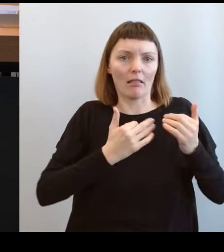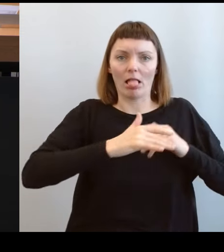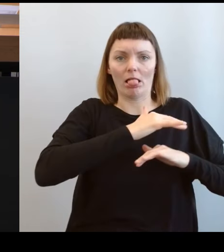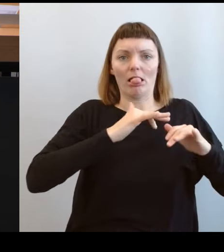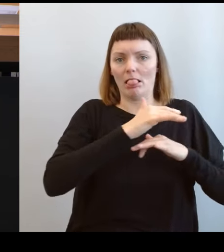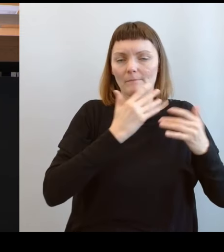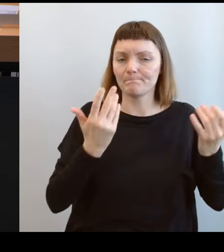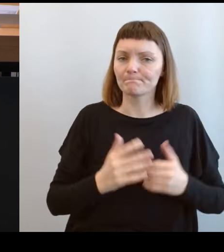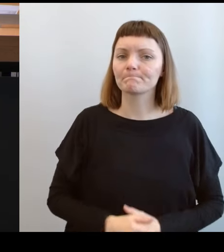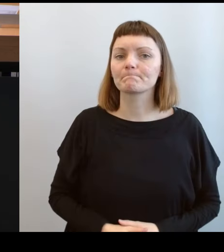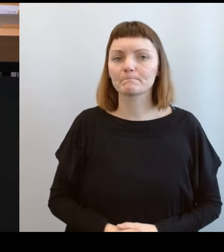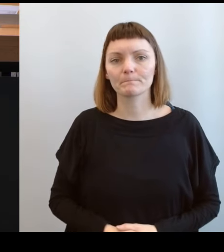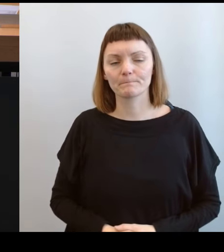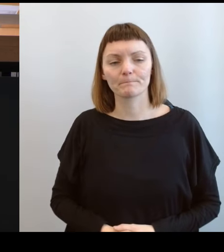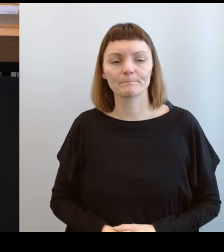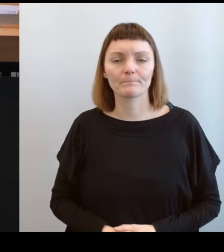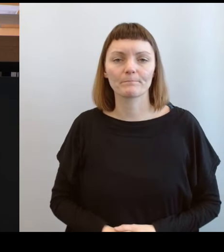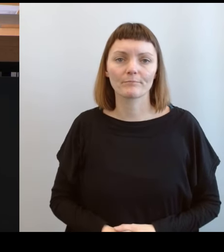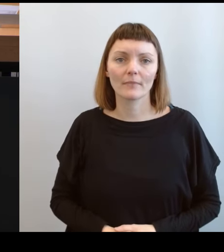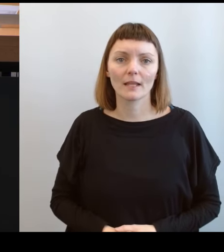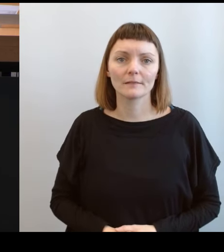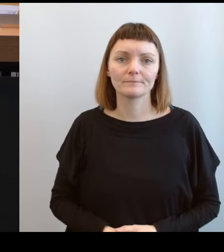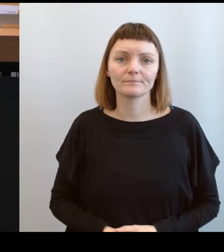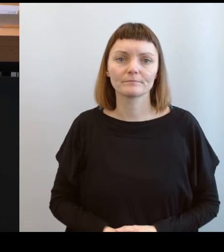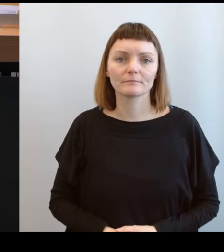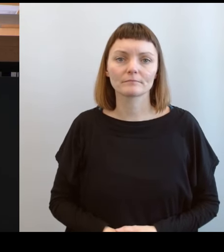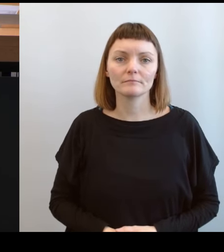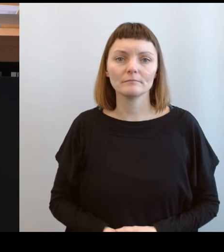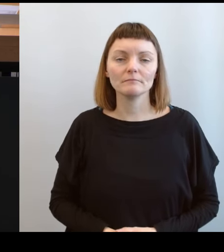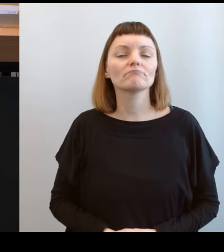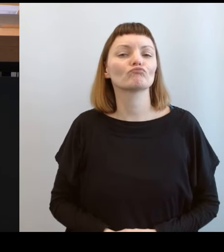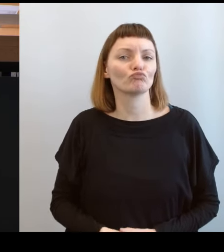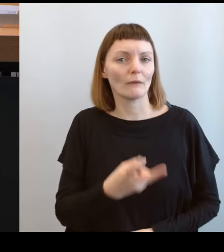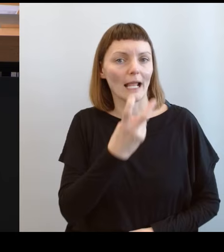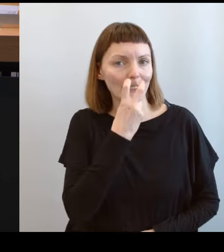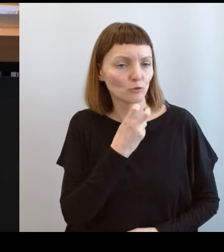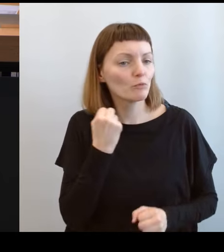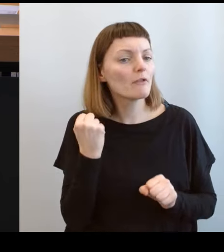Ein Azubi Werk ist eine gute Sache, habe ich gesagt, aber ein Azubi Werk